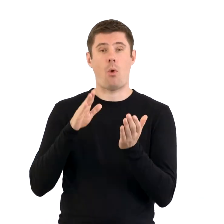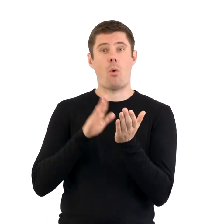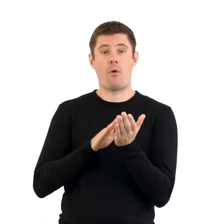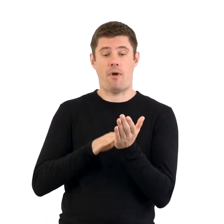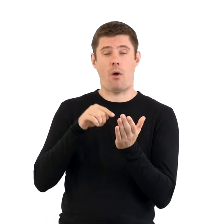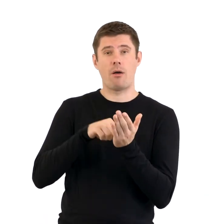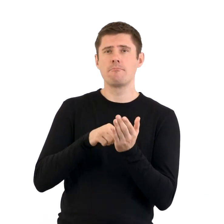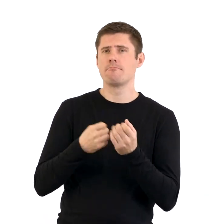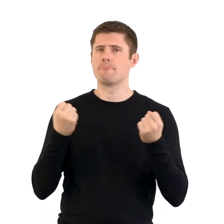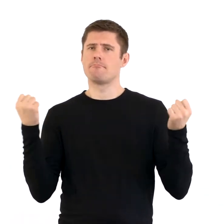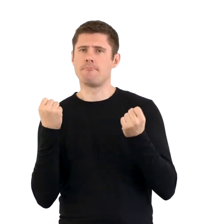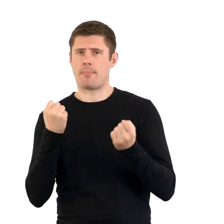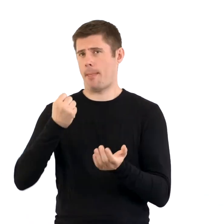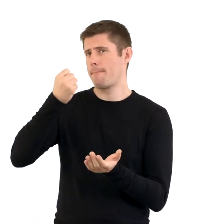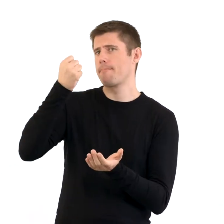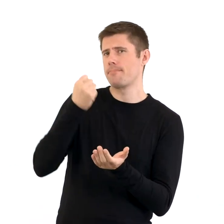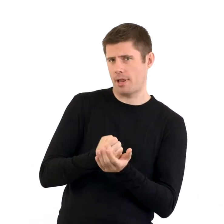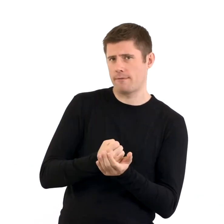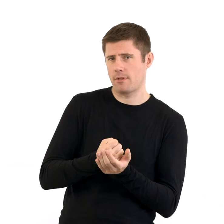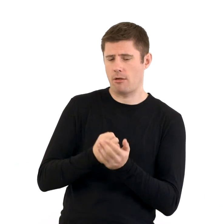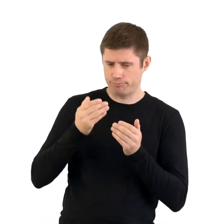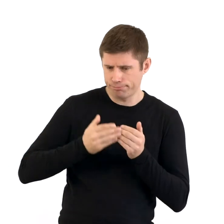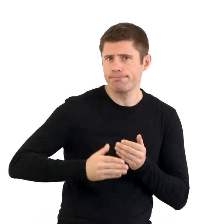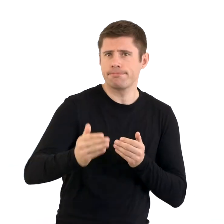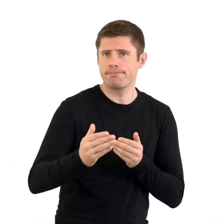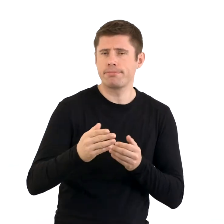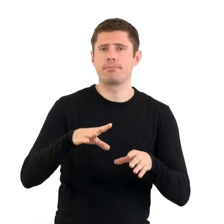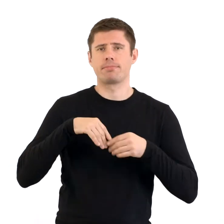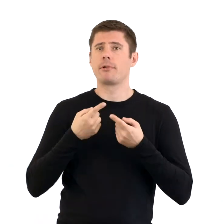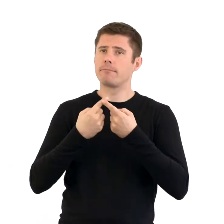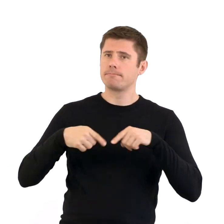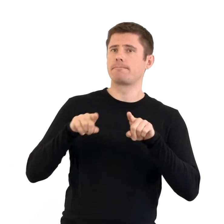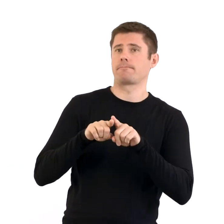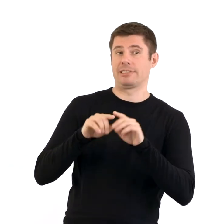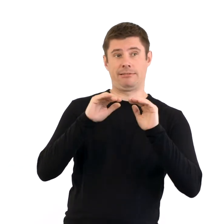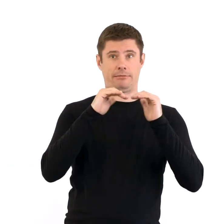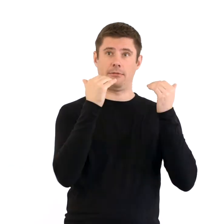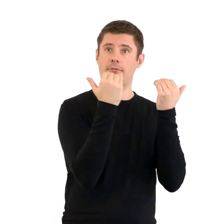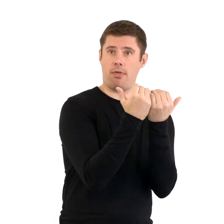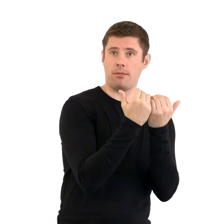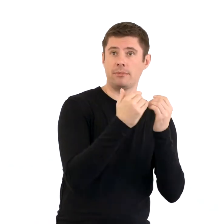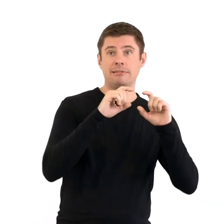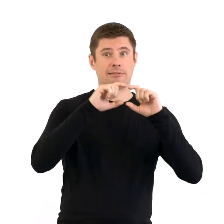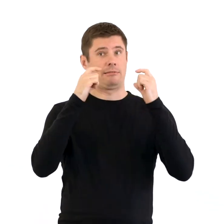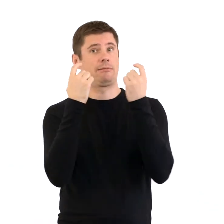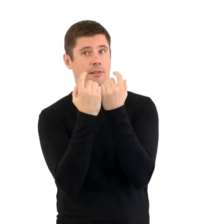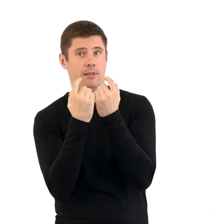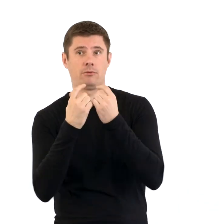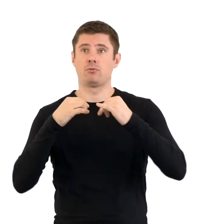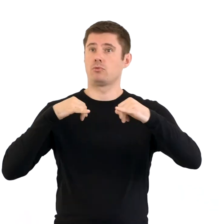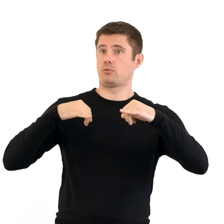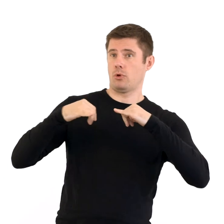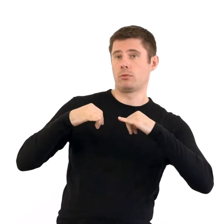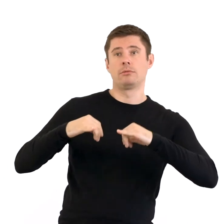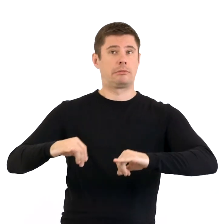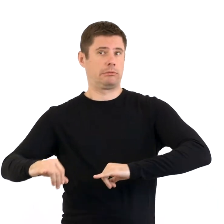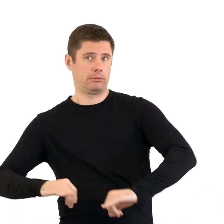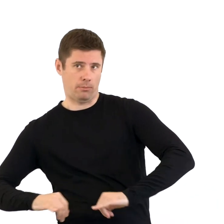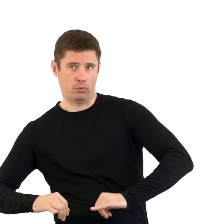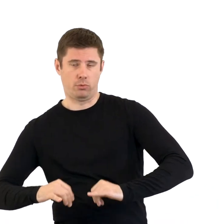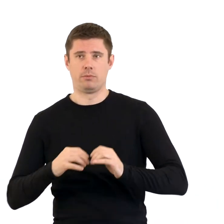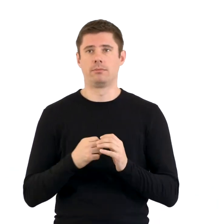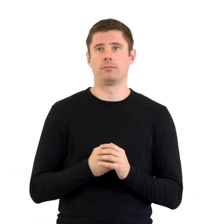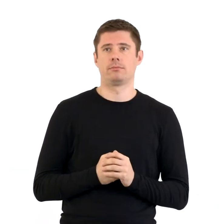Uchwały zawierające normy prawne są uchwalane przez sejm i senat, rząd, samorząd.